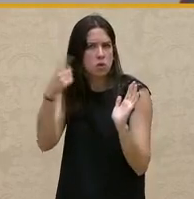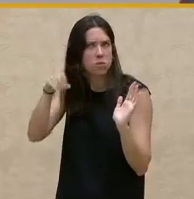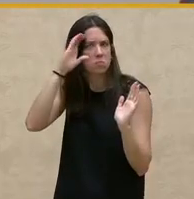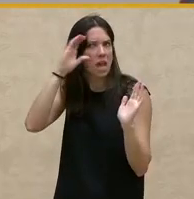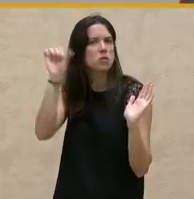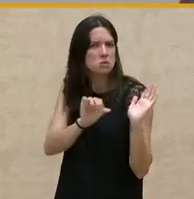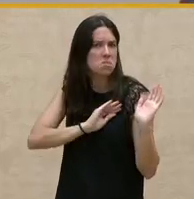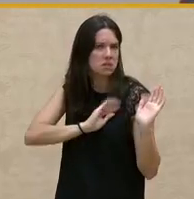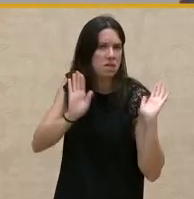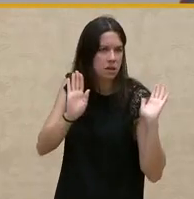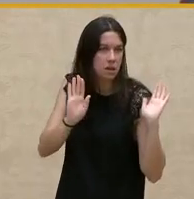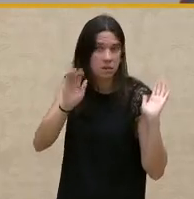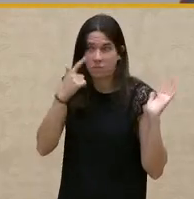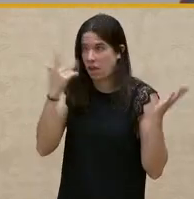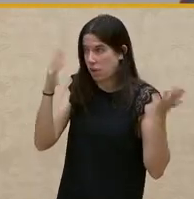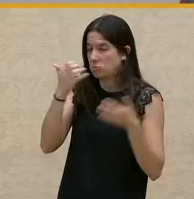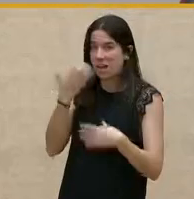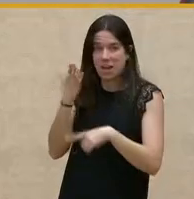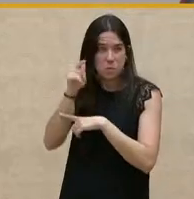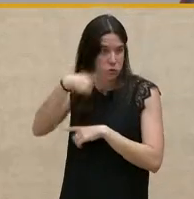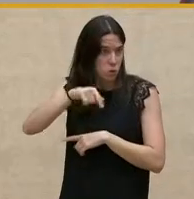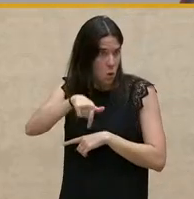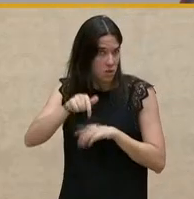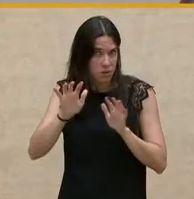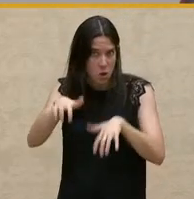es que hoy estamos en el Congreso, esta mañana hemos estado en el Congreso, ahora estamos en